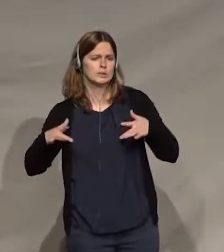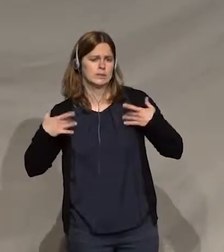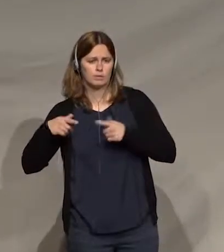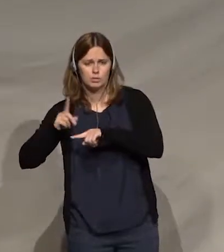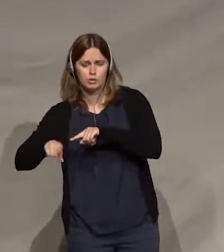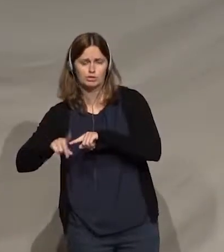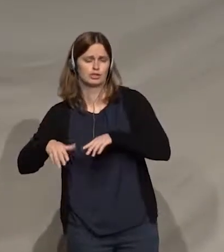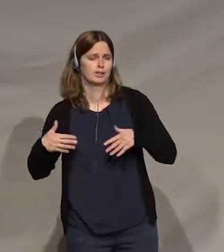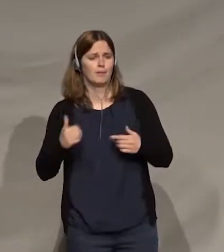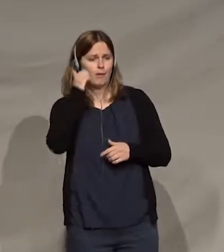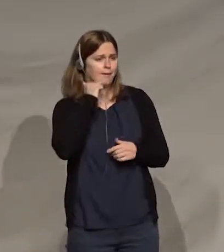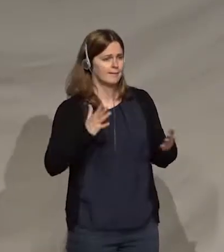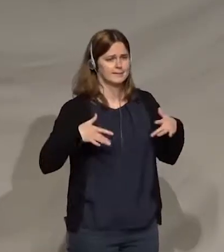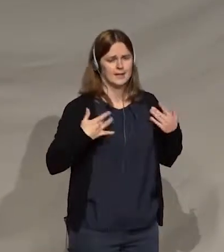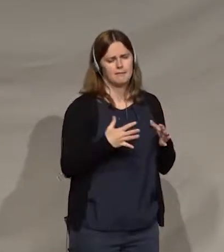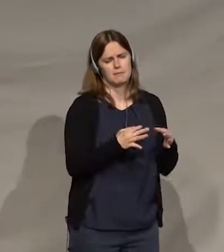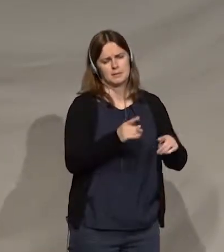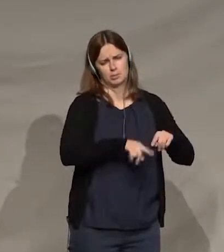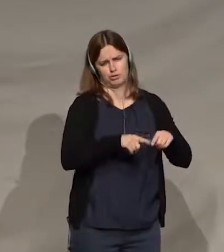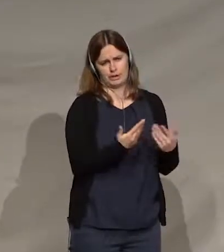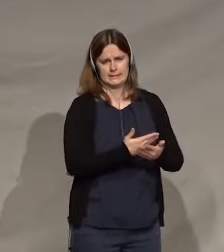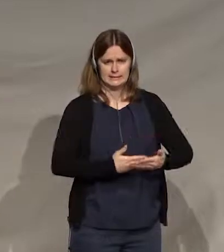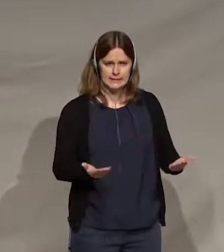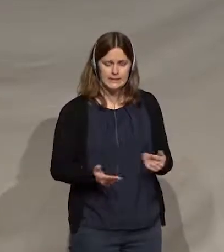Takový byl náš záměr a naše vize. A to jsme taky udělali.